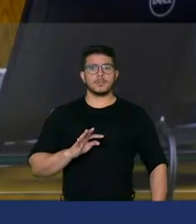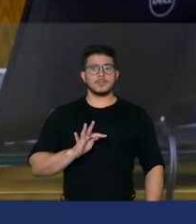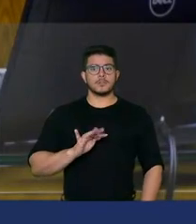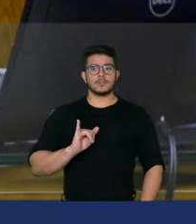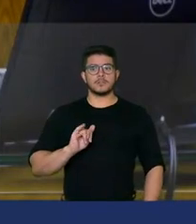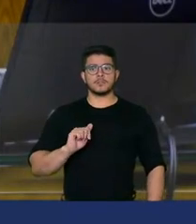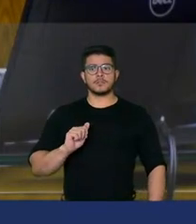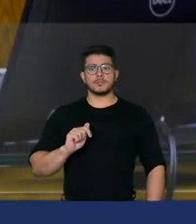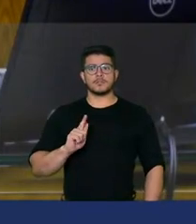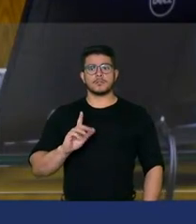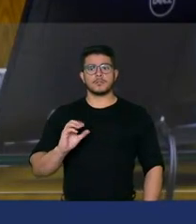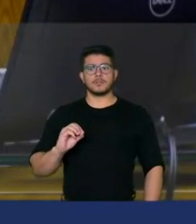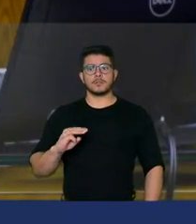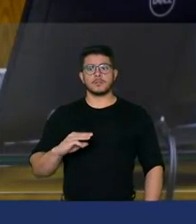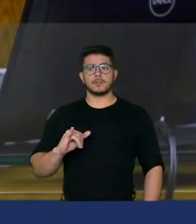DISCUSSÃO. FORA TIAGO MITRAUD